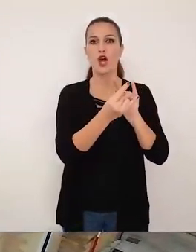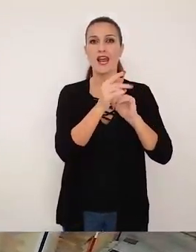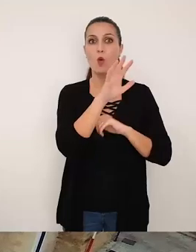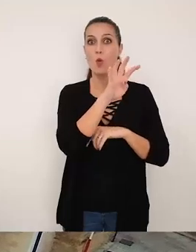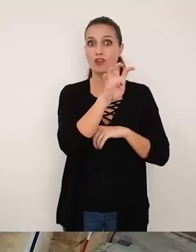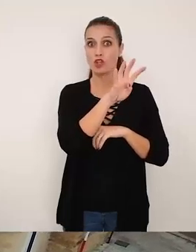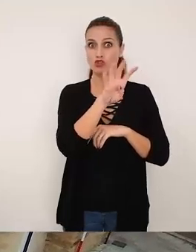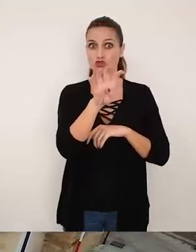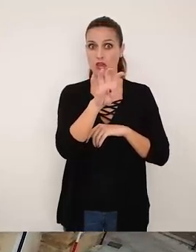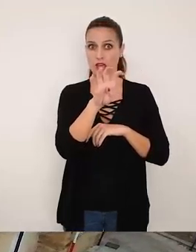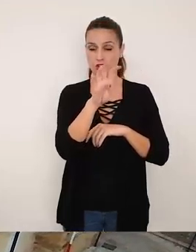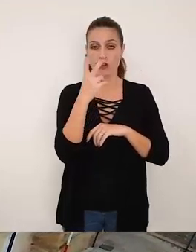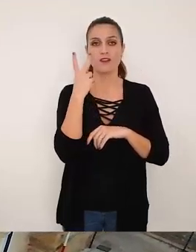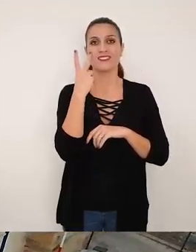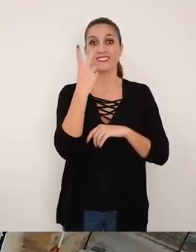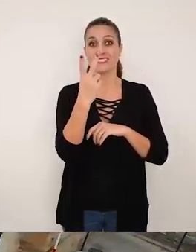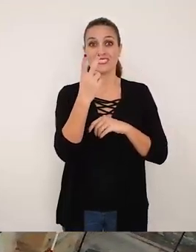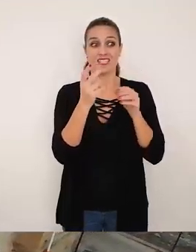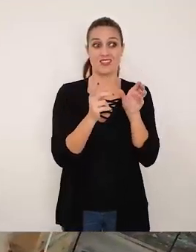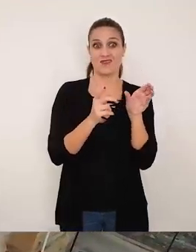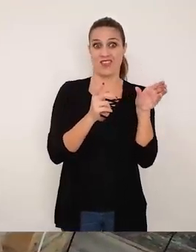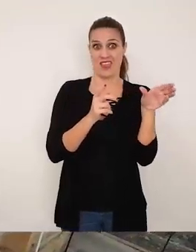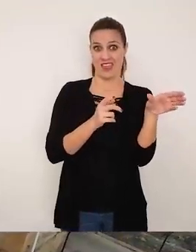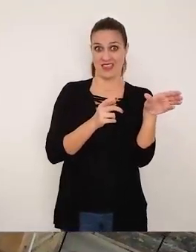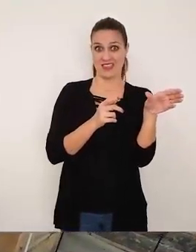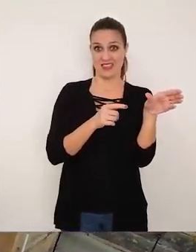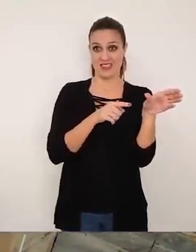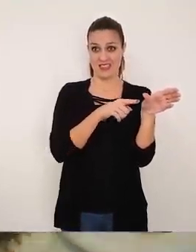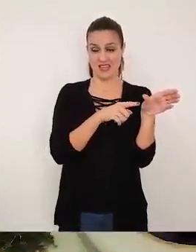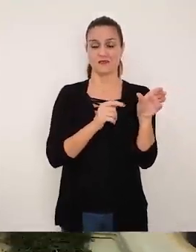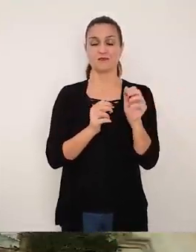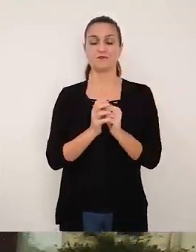distinguibile sul versante sud-est.